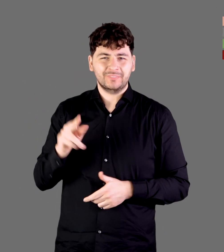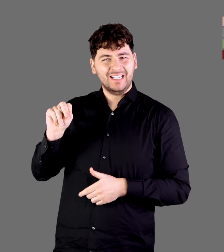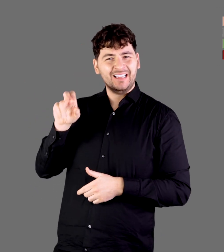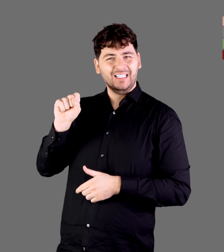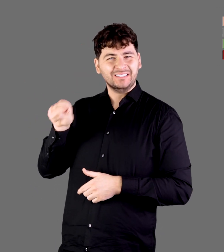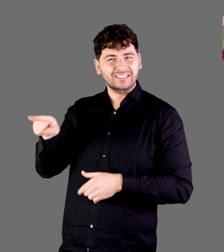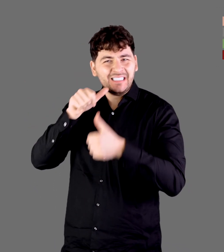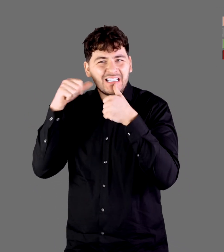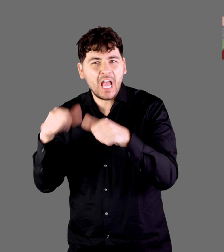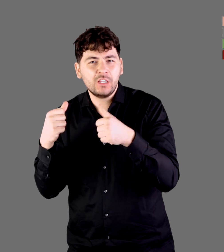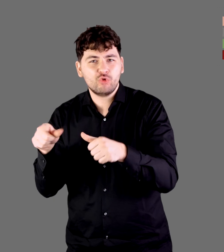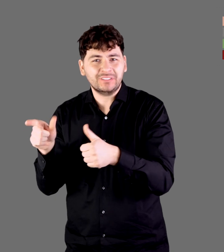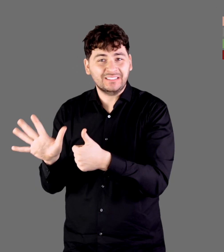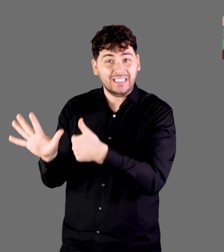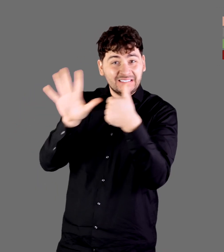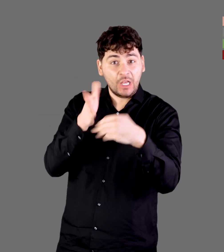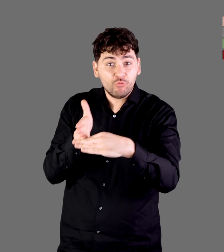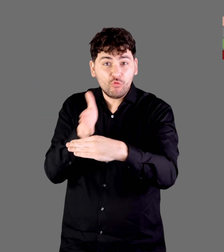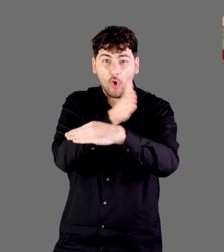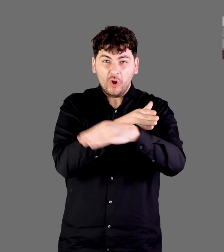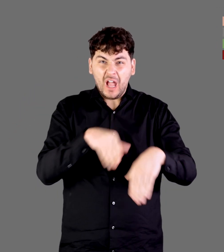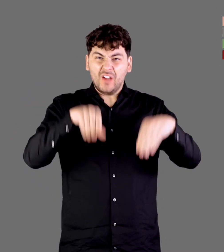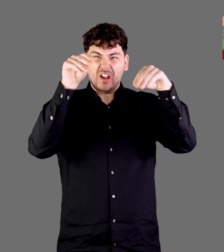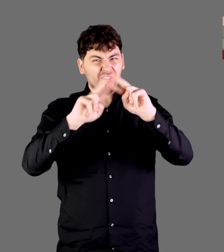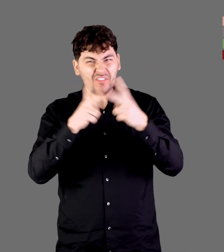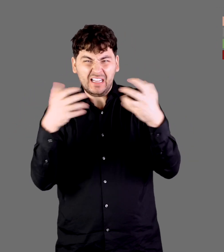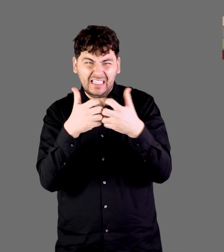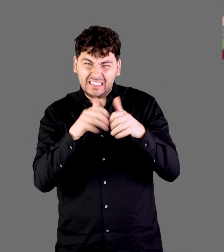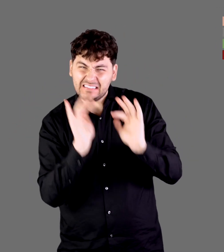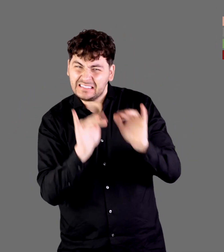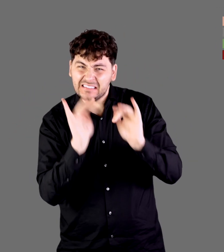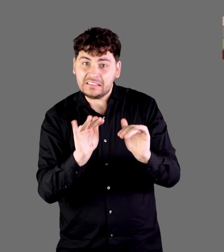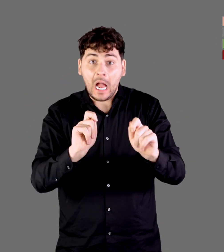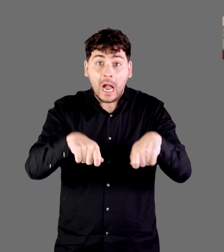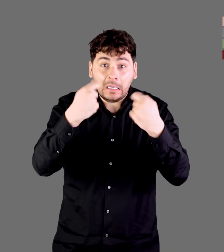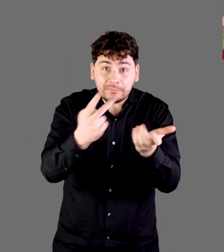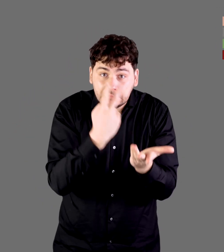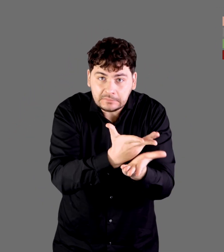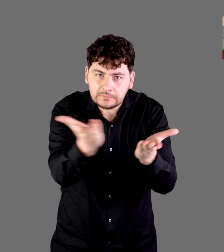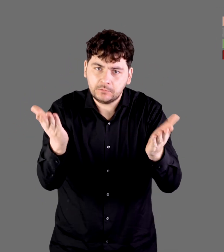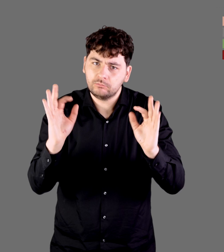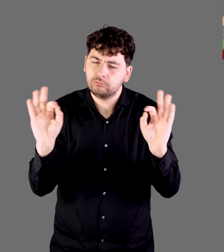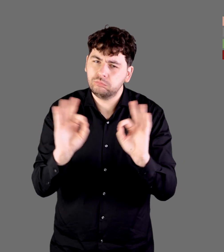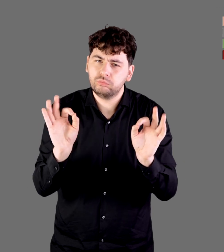Die Bilanz des von der NS-Diktatur sechs Jahre zuvor begonnenen Weltkriegs ist verheerend: